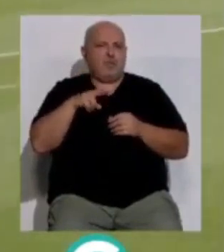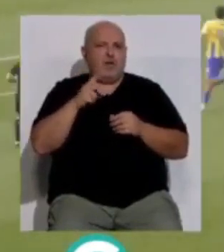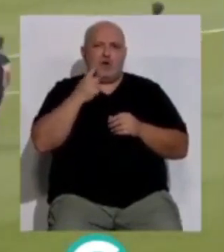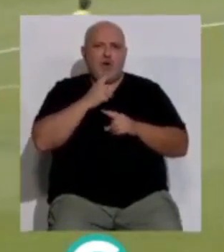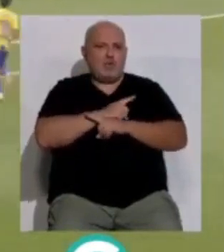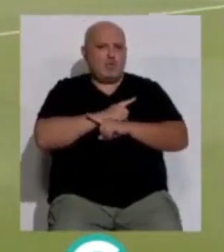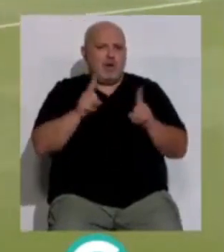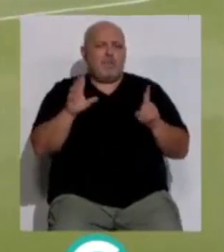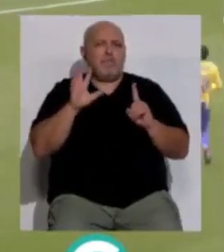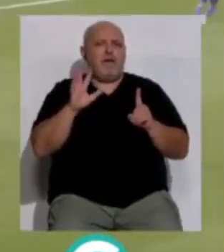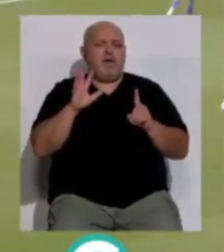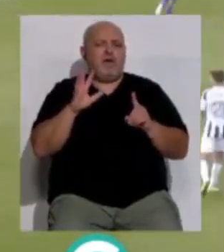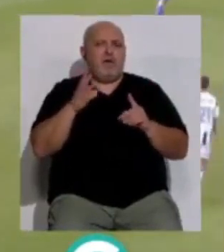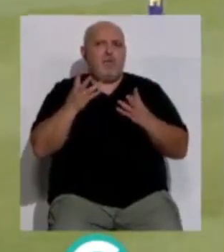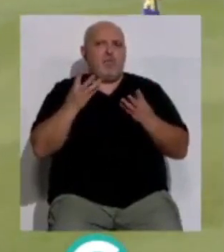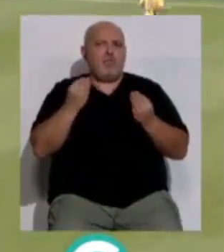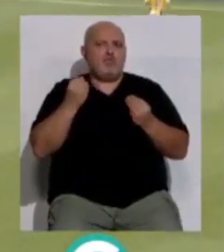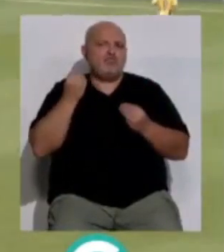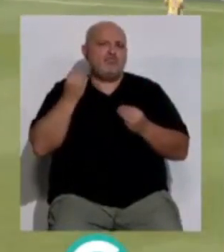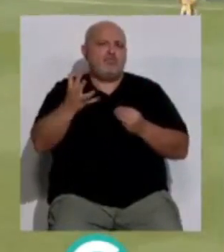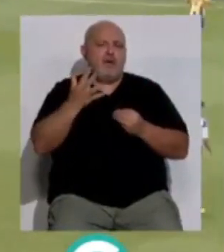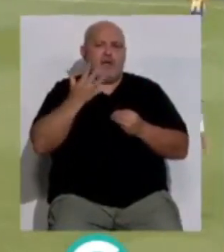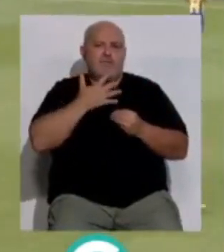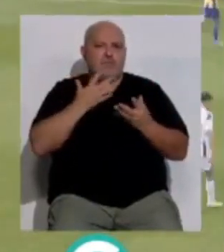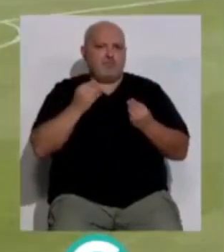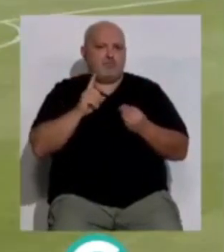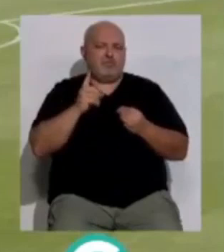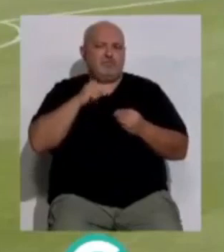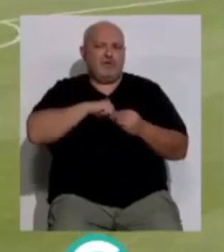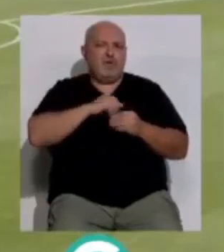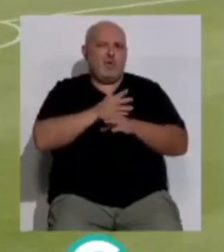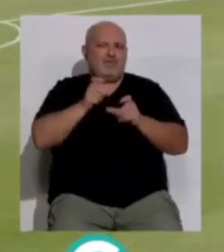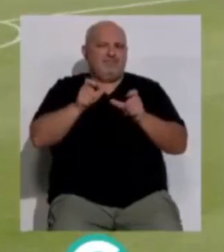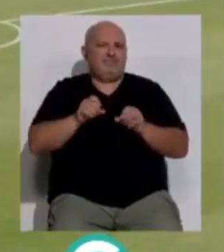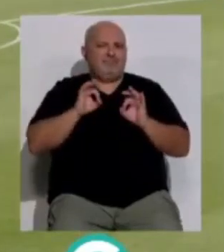roja pero tampoco tiene una cantidad amarilla hace muy grande o sea que es un jugador muy interesante